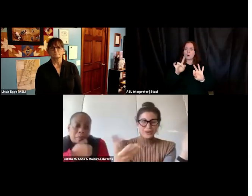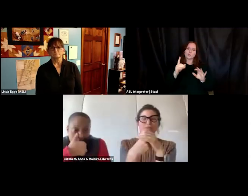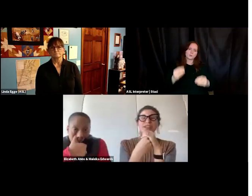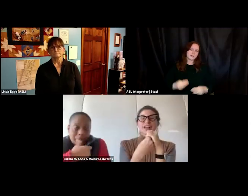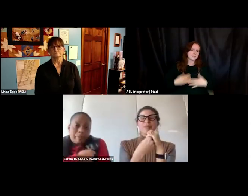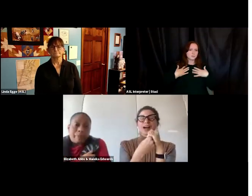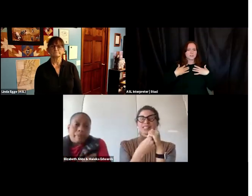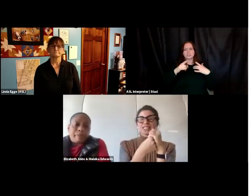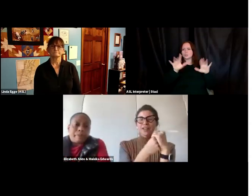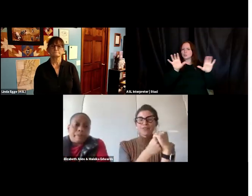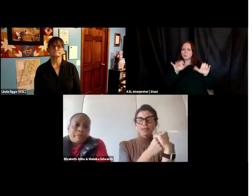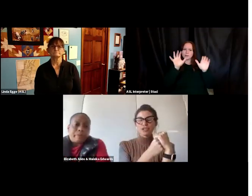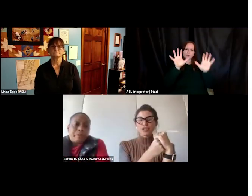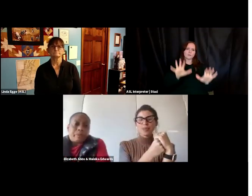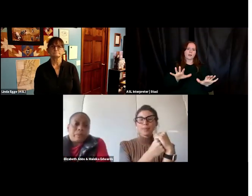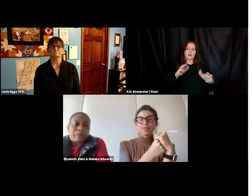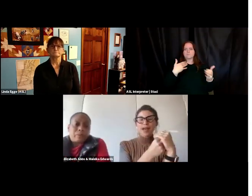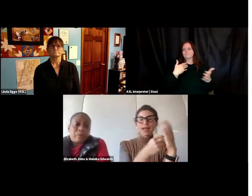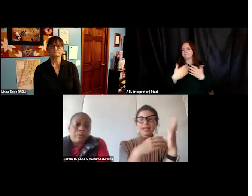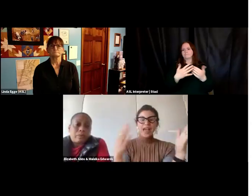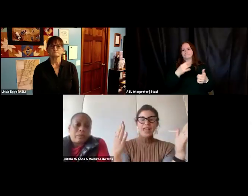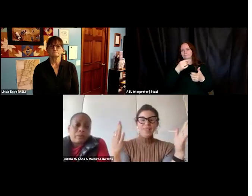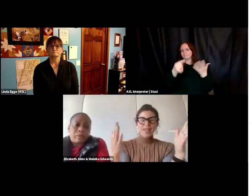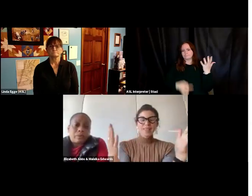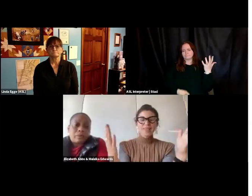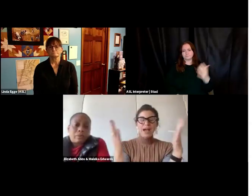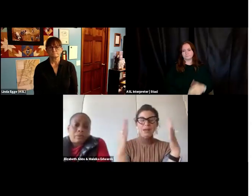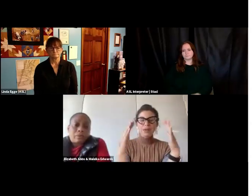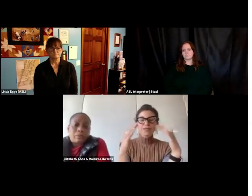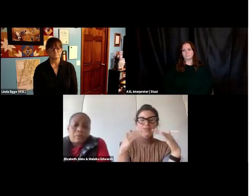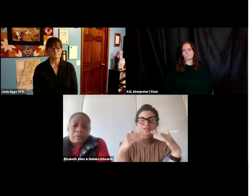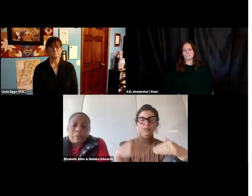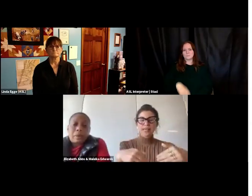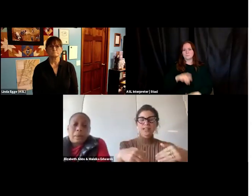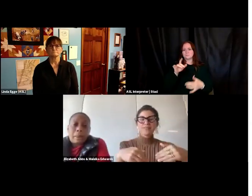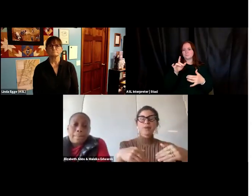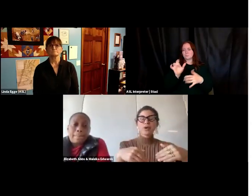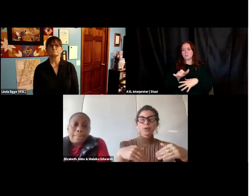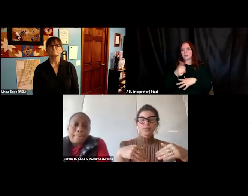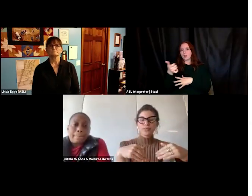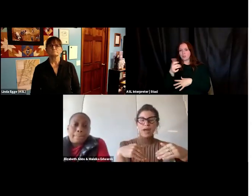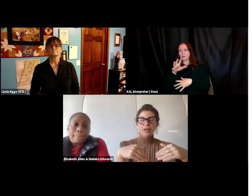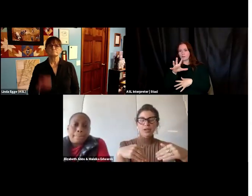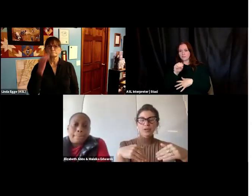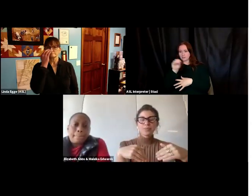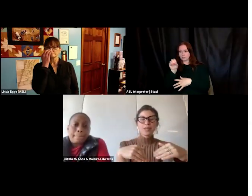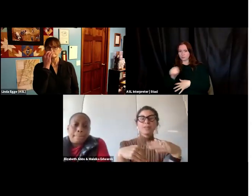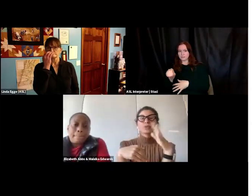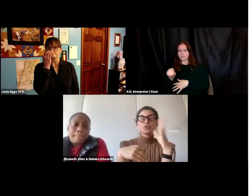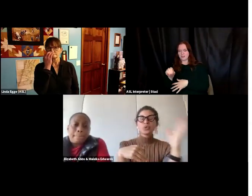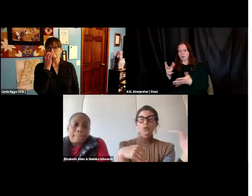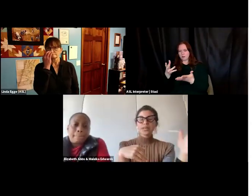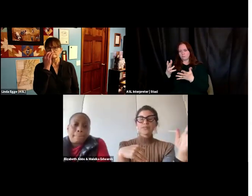sobre direcciones o información de crédito cuando crean una cuenta,